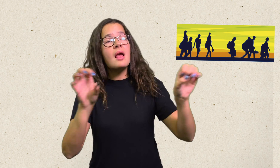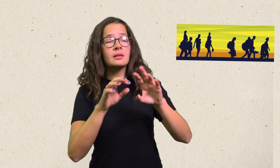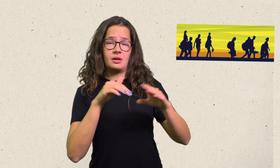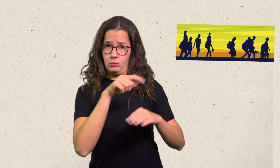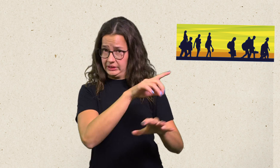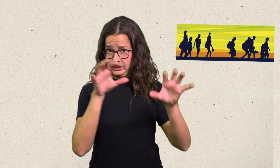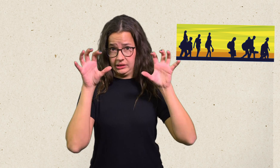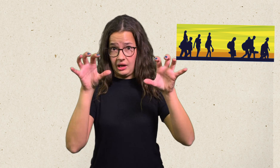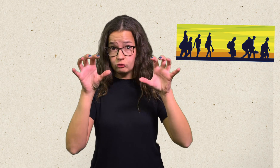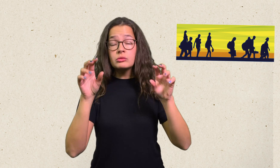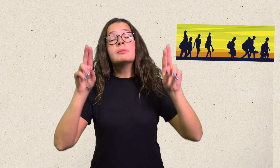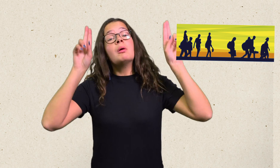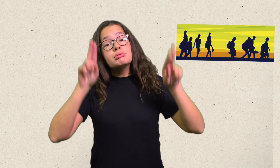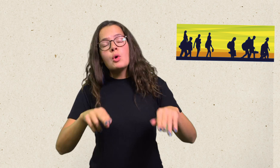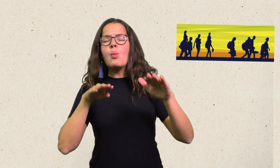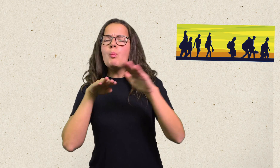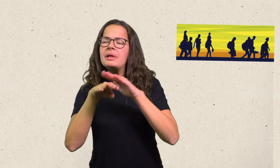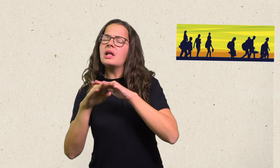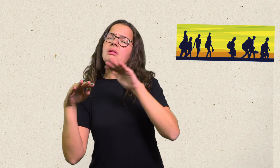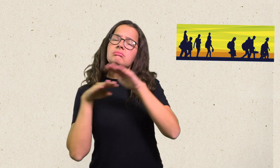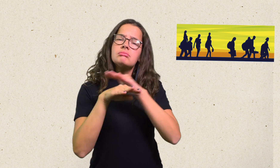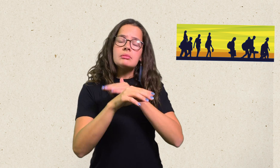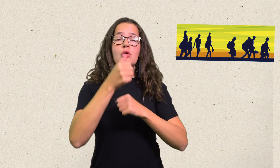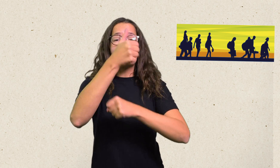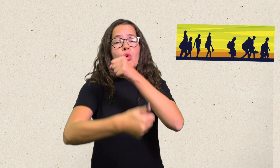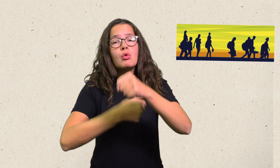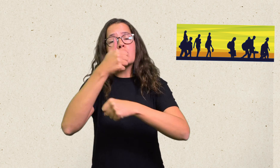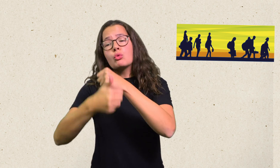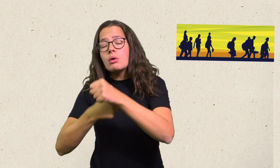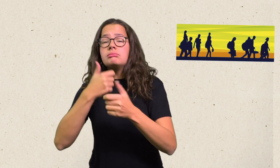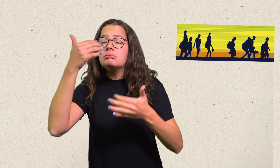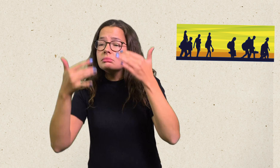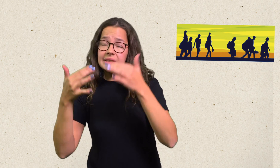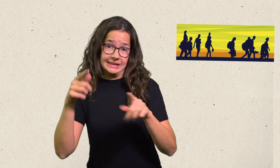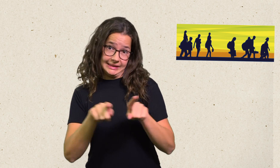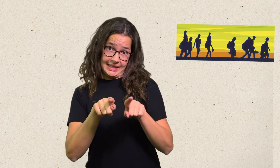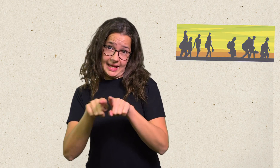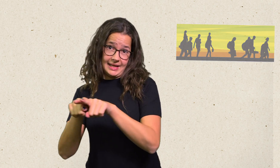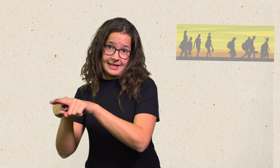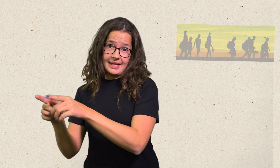Média lidi často straší. Popravdě celosvětově migruje pořád zhruba stejně lidí.